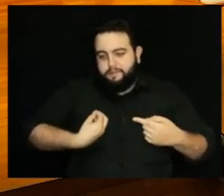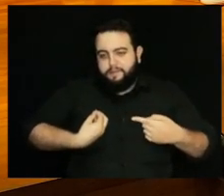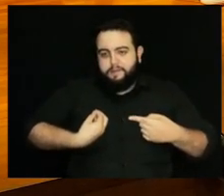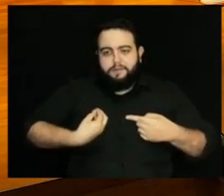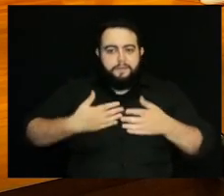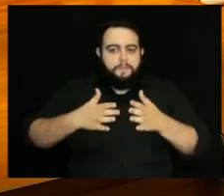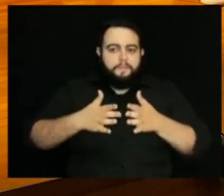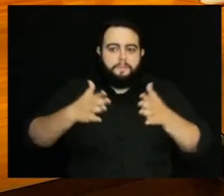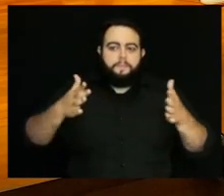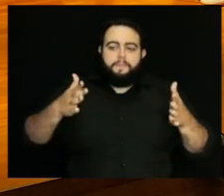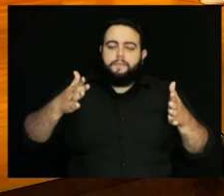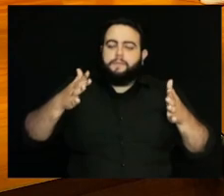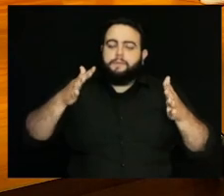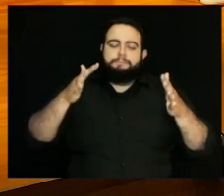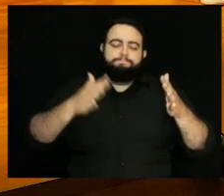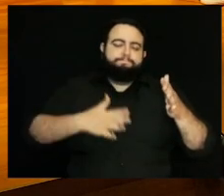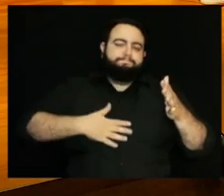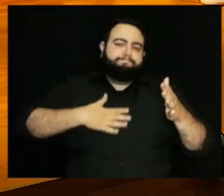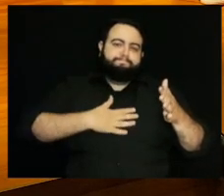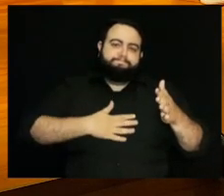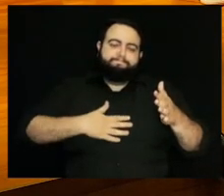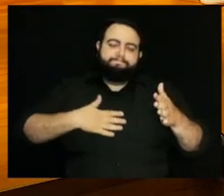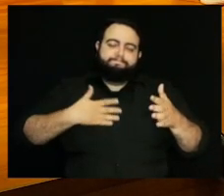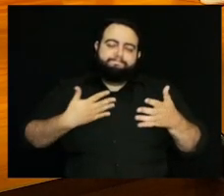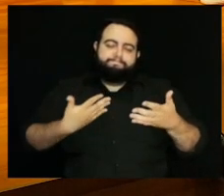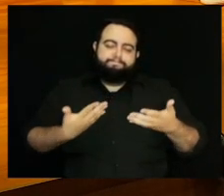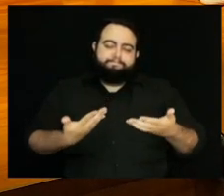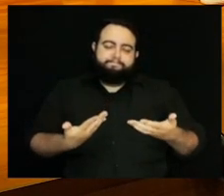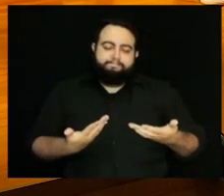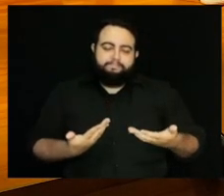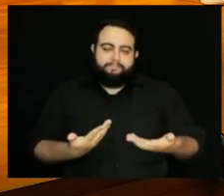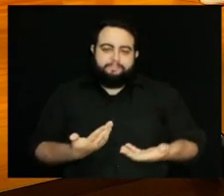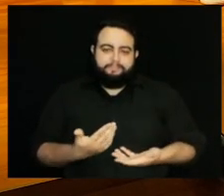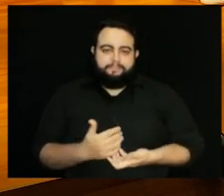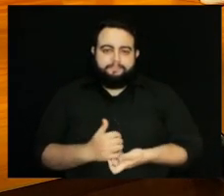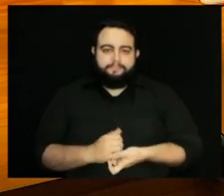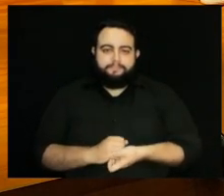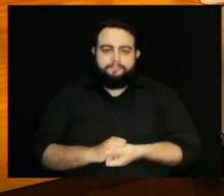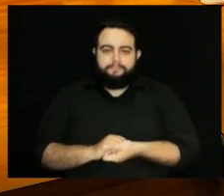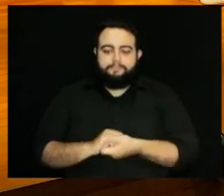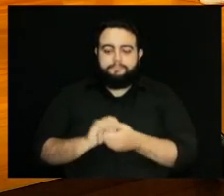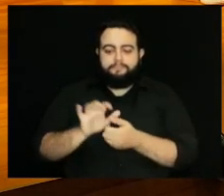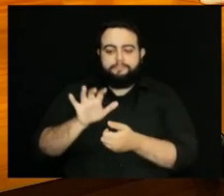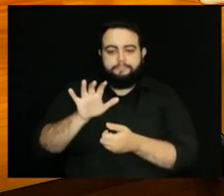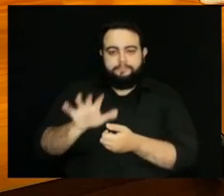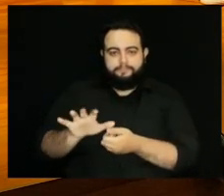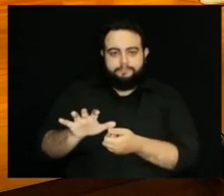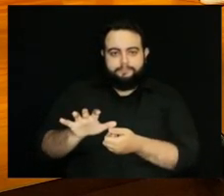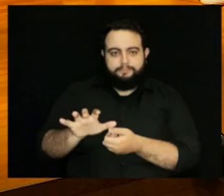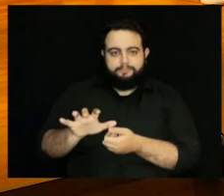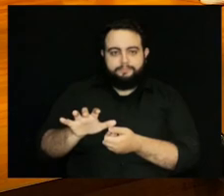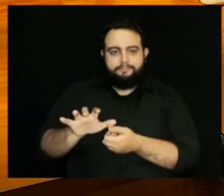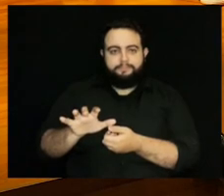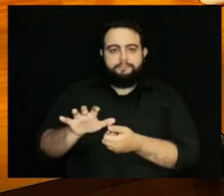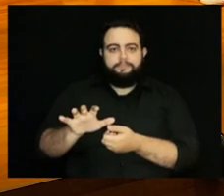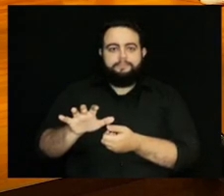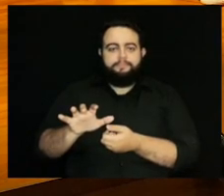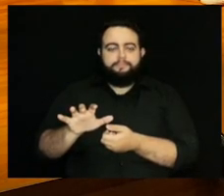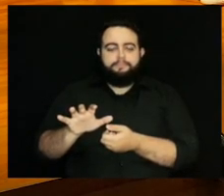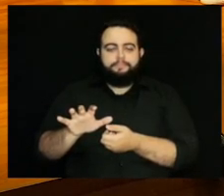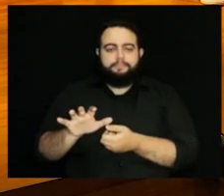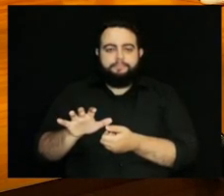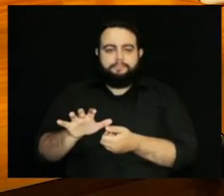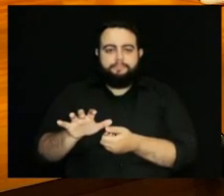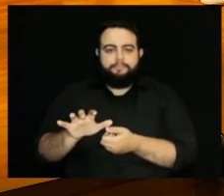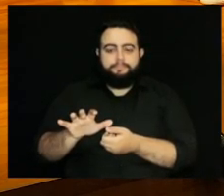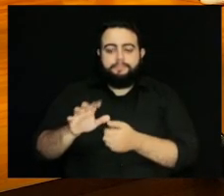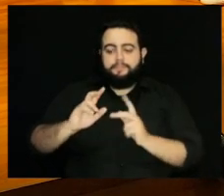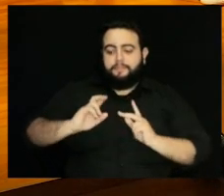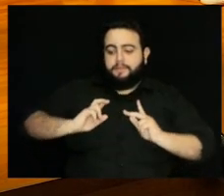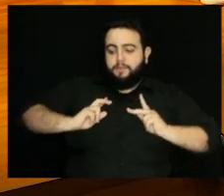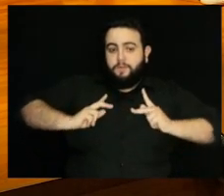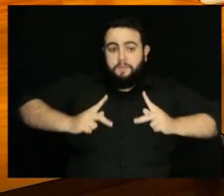prazer. E assim a humanidade seria mais